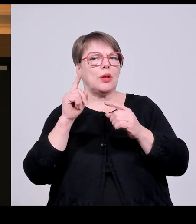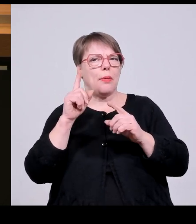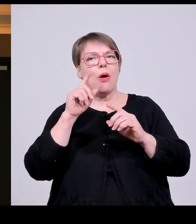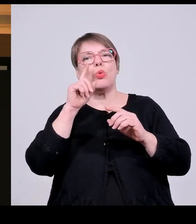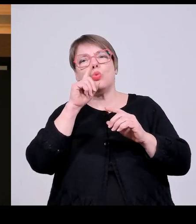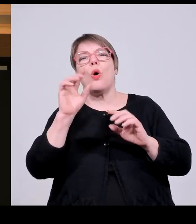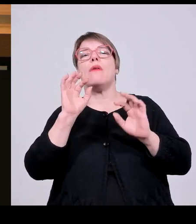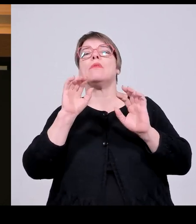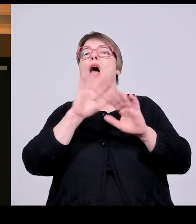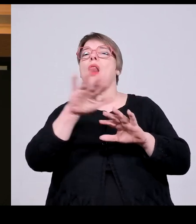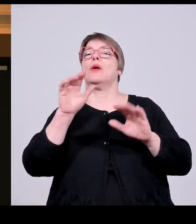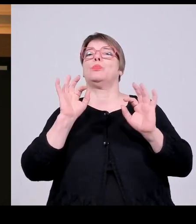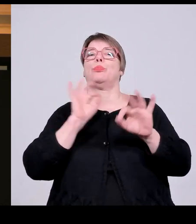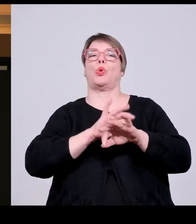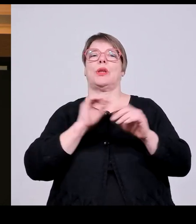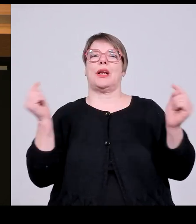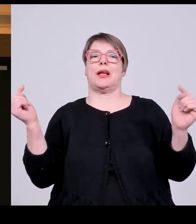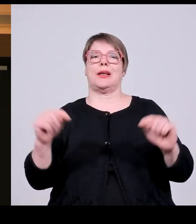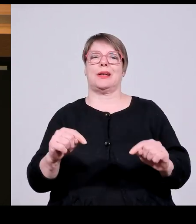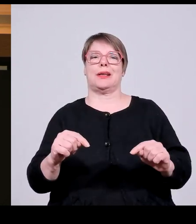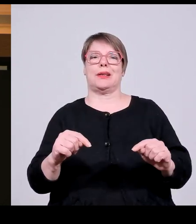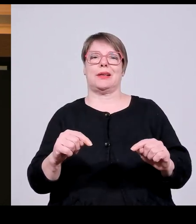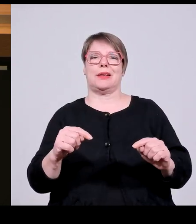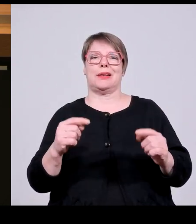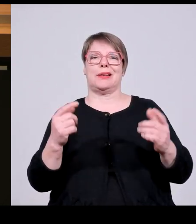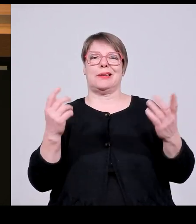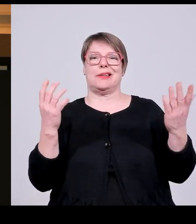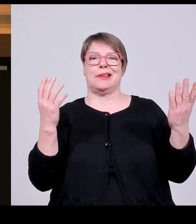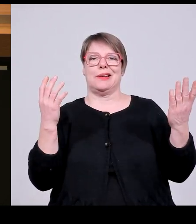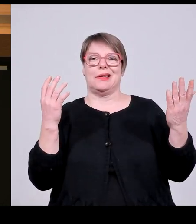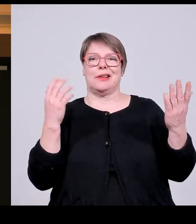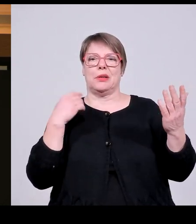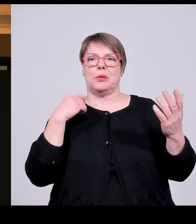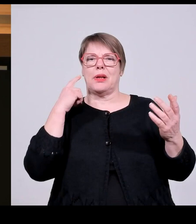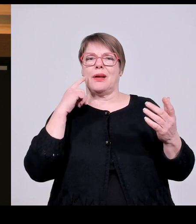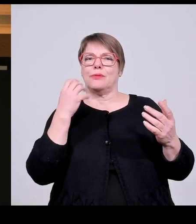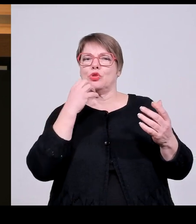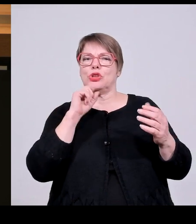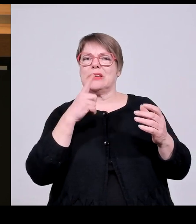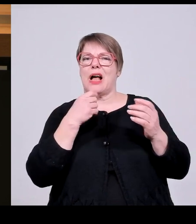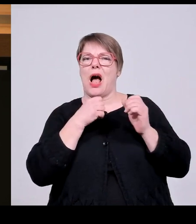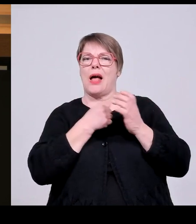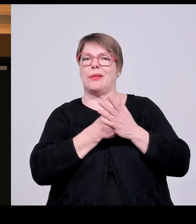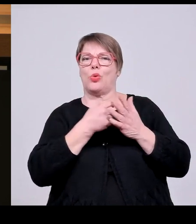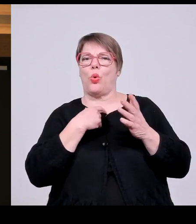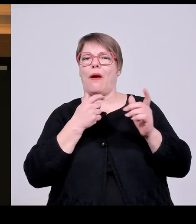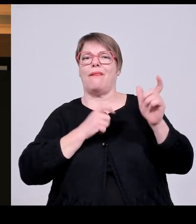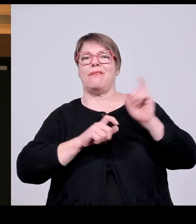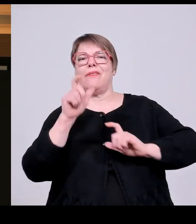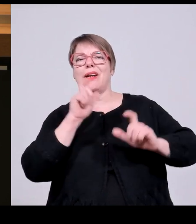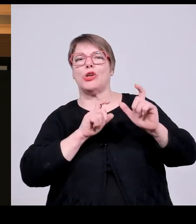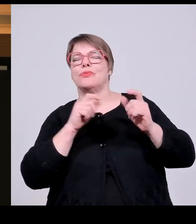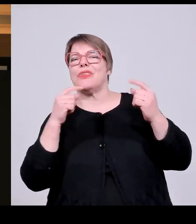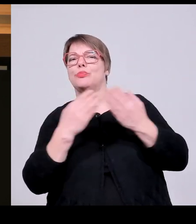Das heißt, es wird dem Auftrag, den wir formulieren, auf jeden Fall nachkommen, und das wird ein wichtiger und konstruktiver Schritt